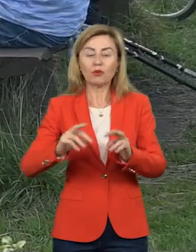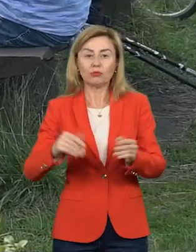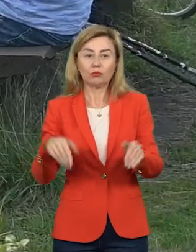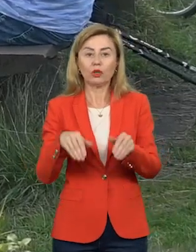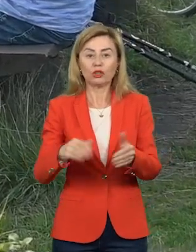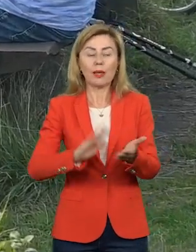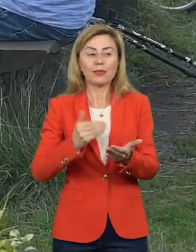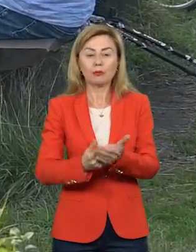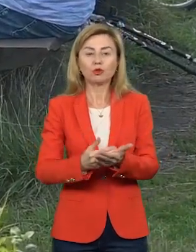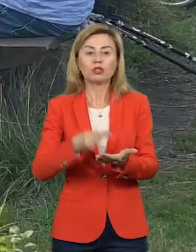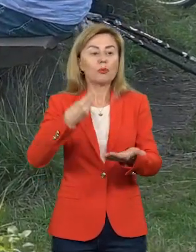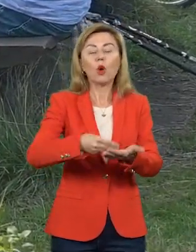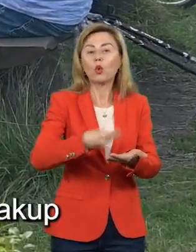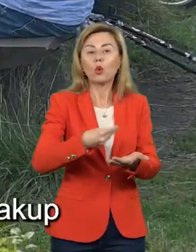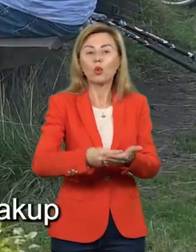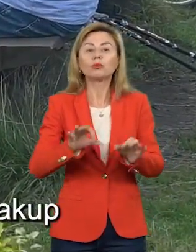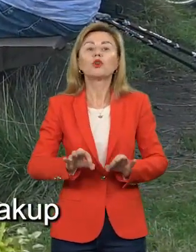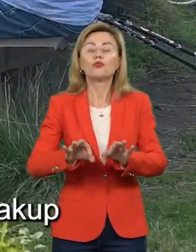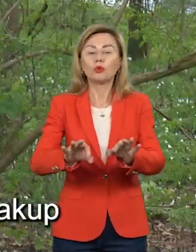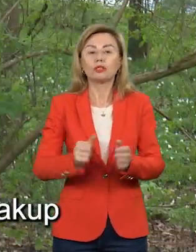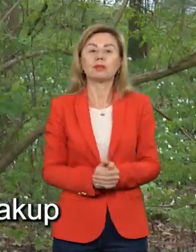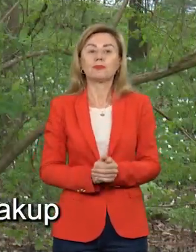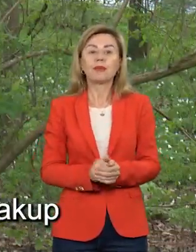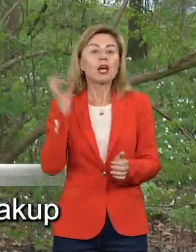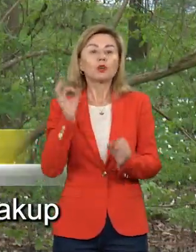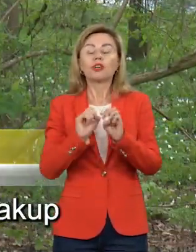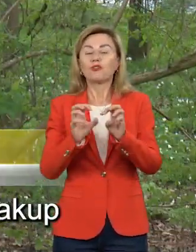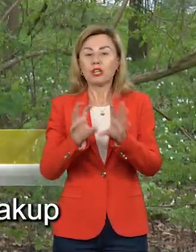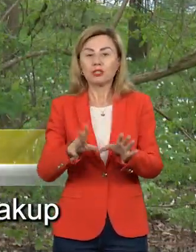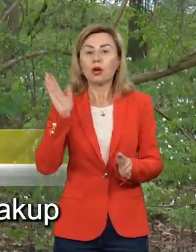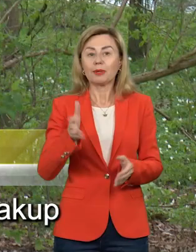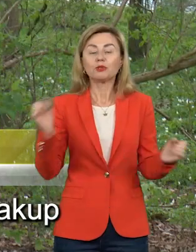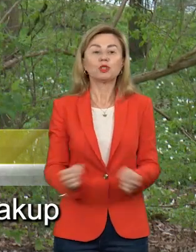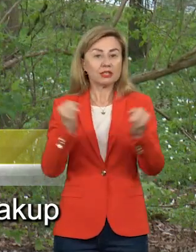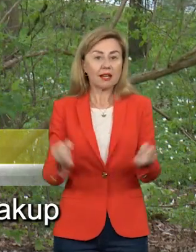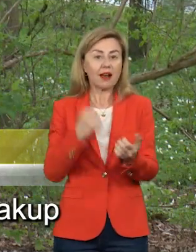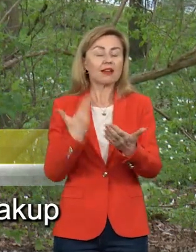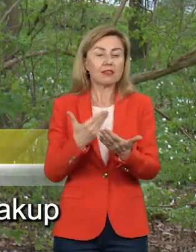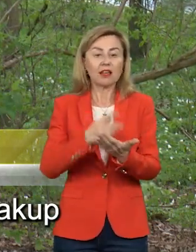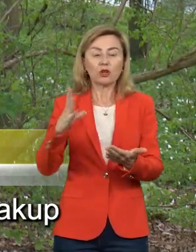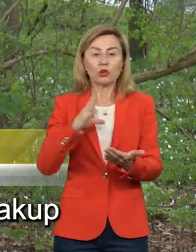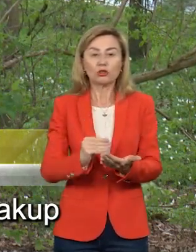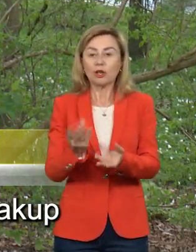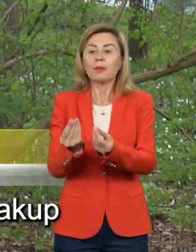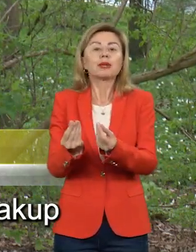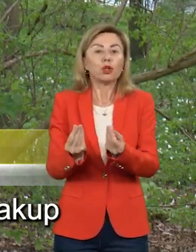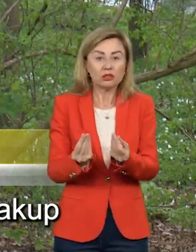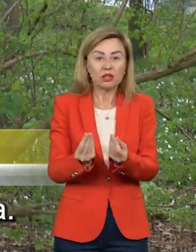może zostać przeznaczona na zakup sprzętu. Będziemy się starali, bo to są środki które pozwolą nam na zakup